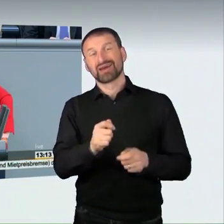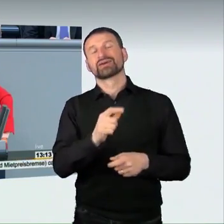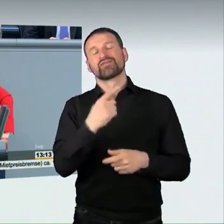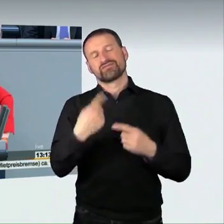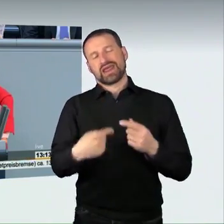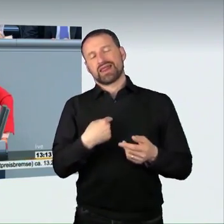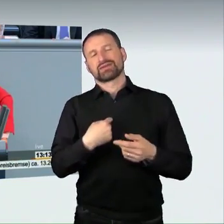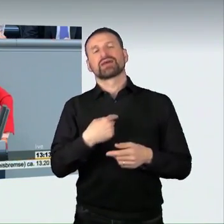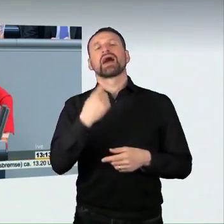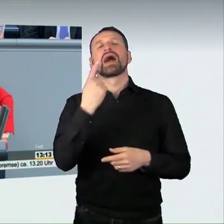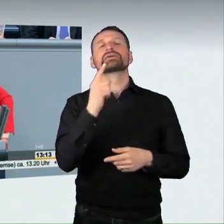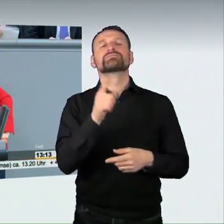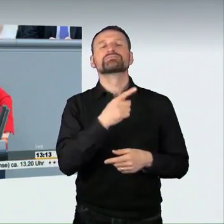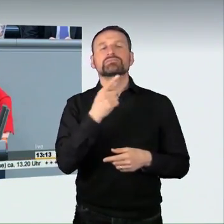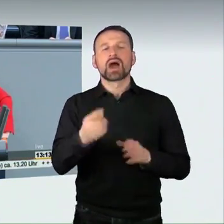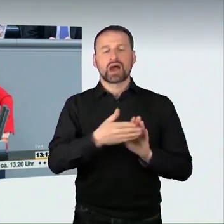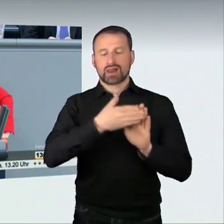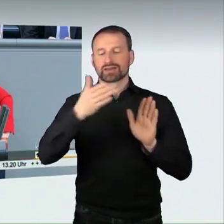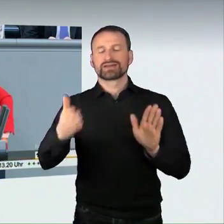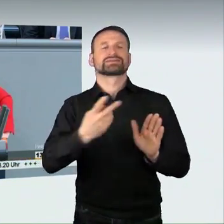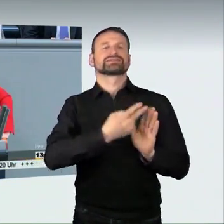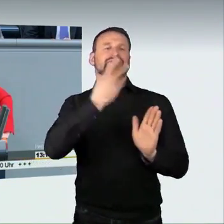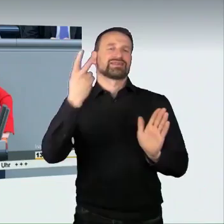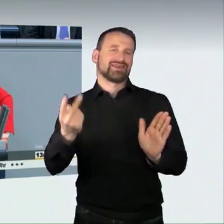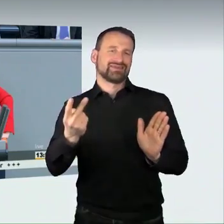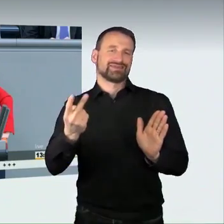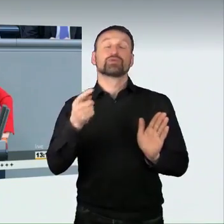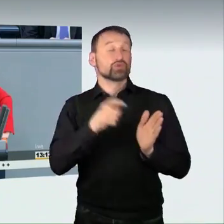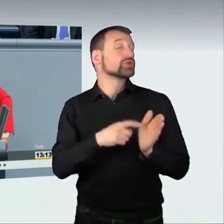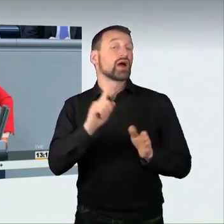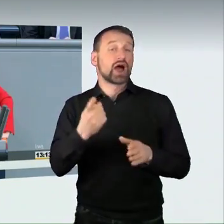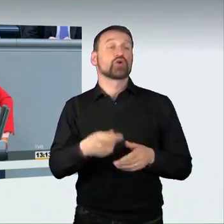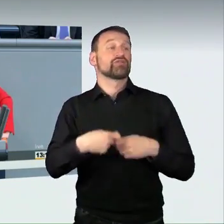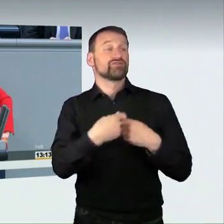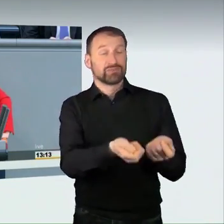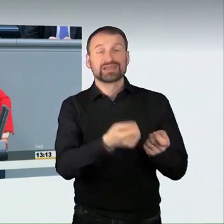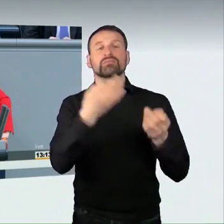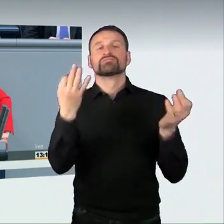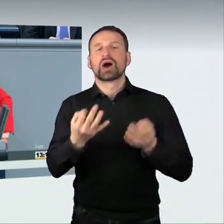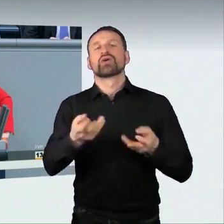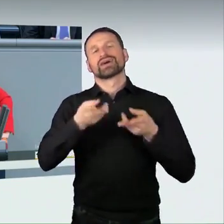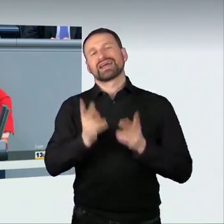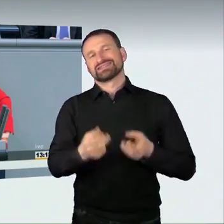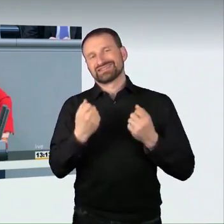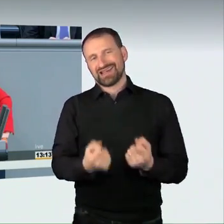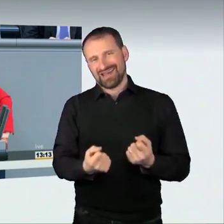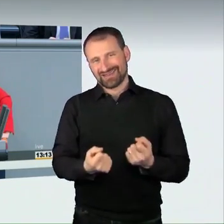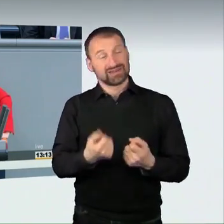denn auch Vermieterinnen und Vermieter brauchen Rechtssicherheit. Es gibt nämlich nicht nur Mieterinnen und Mieter, deren finanzielle